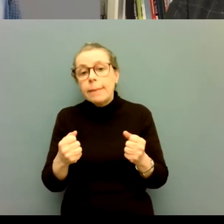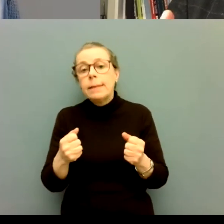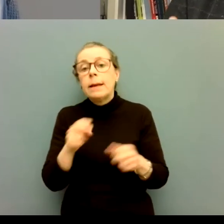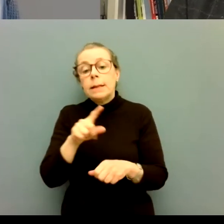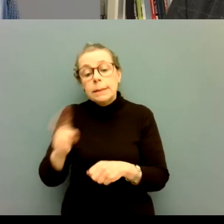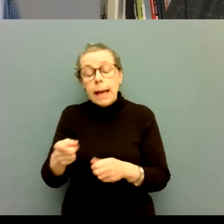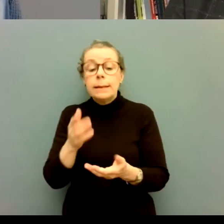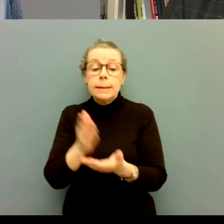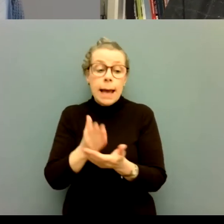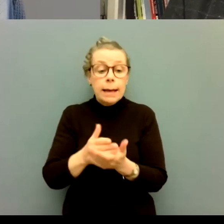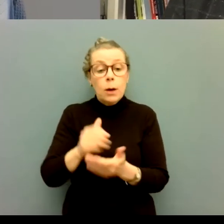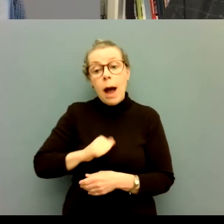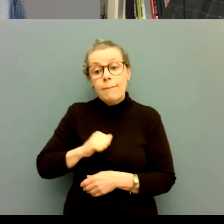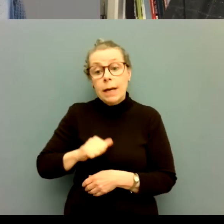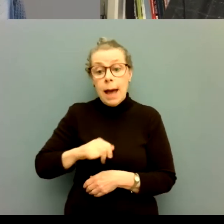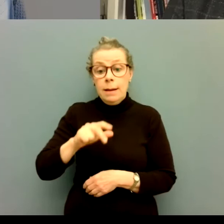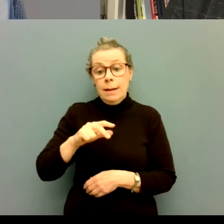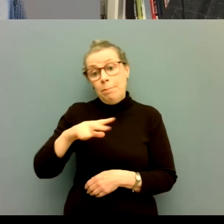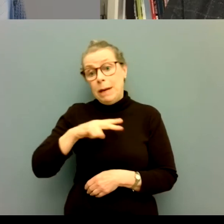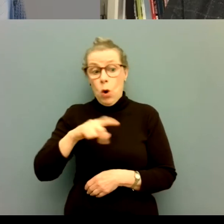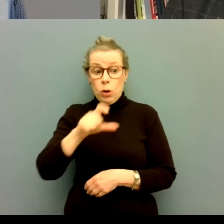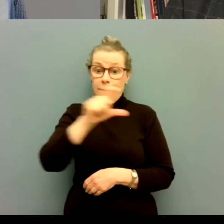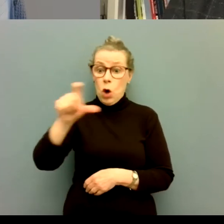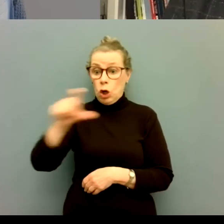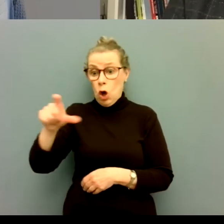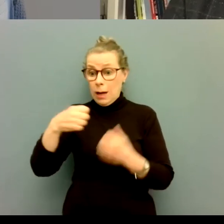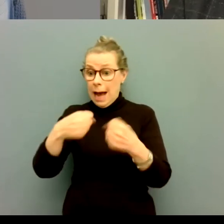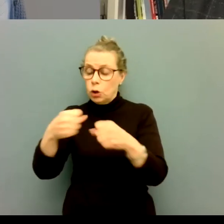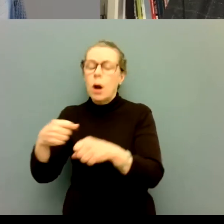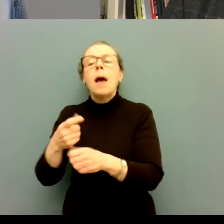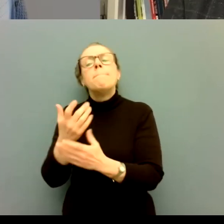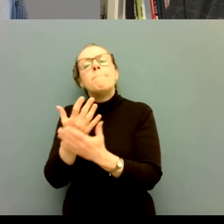Sen gäller det att använda de privata aktörerna som många gånger-